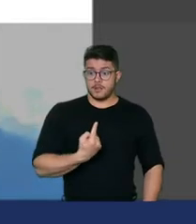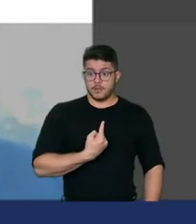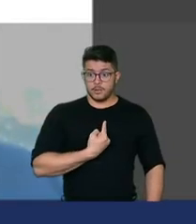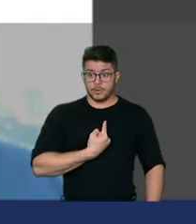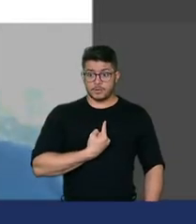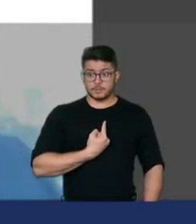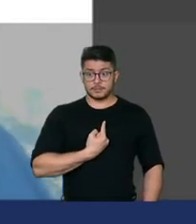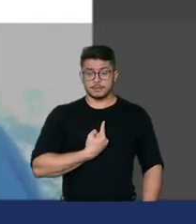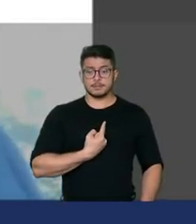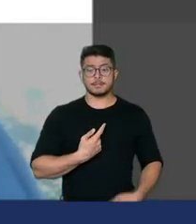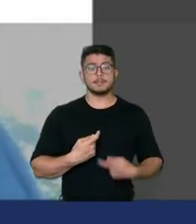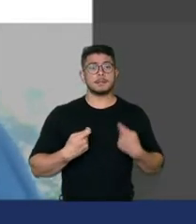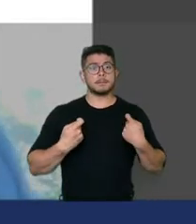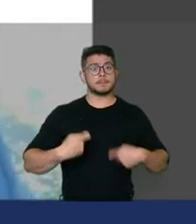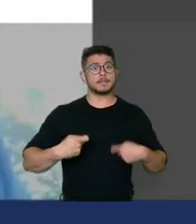PARLAMENTO SÉRIO. NÓS PRECISAMOS, NA PRÓXIMA